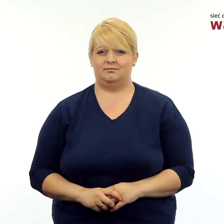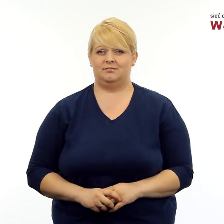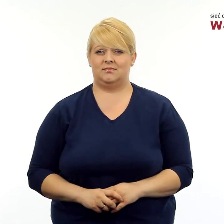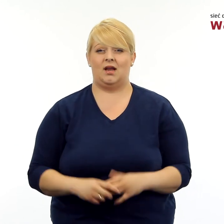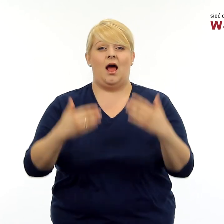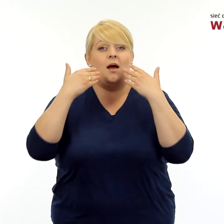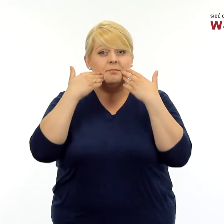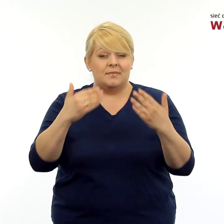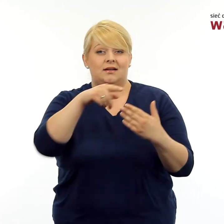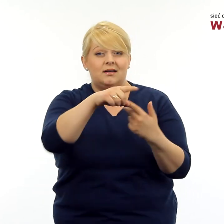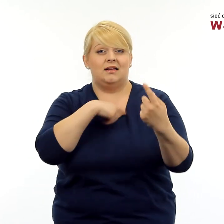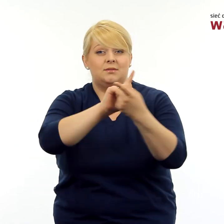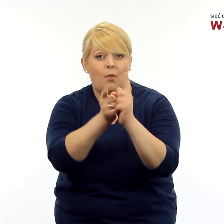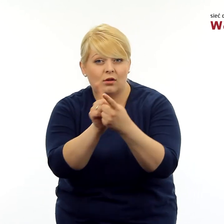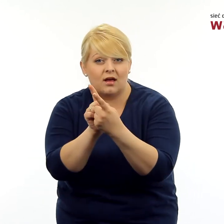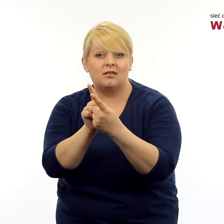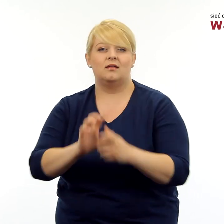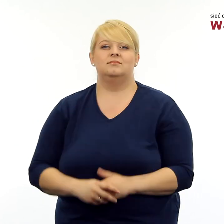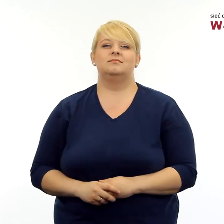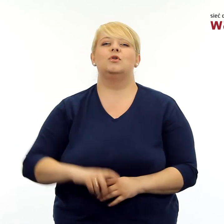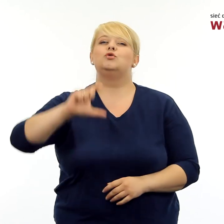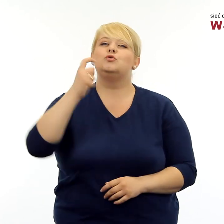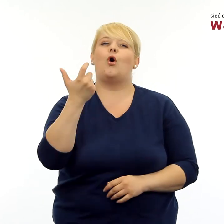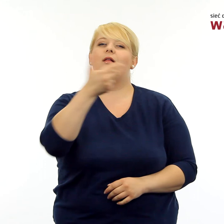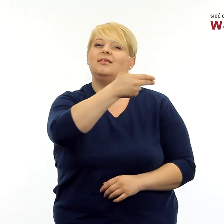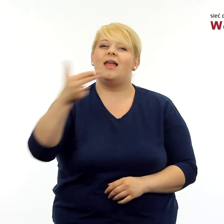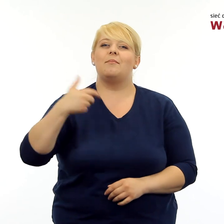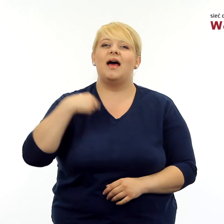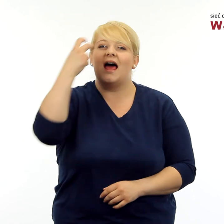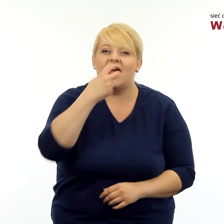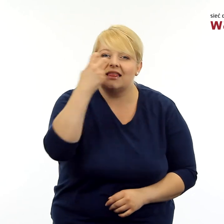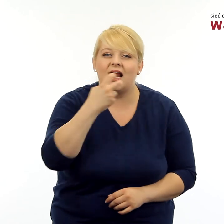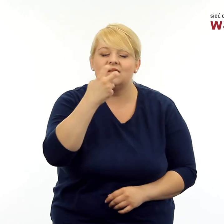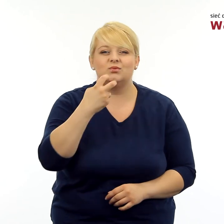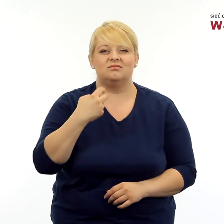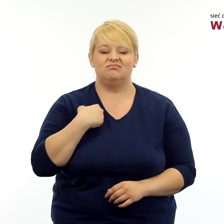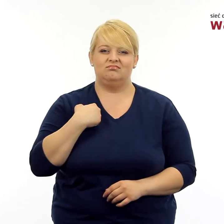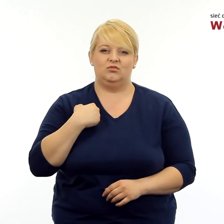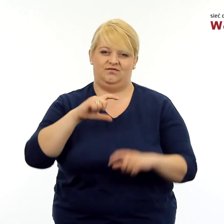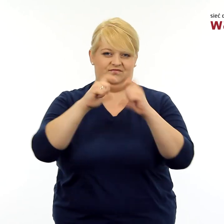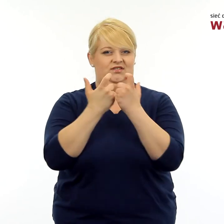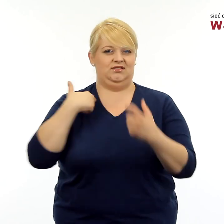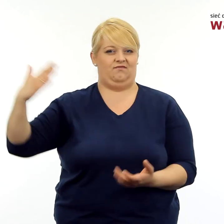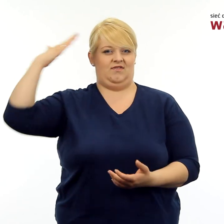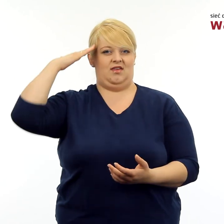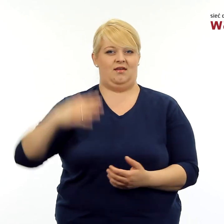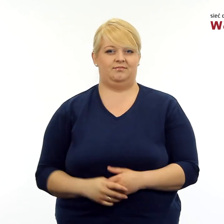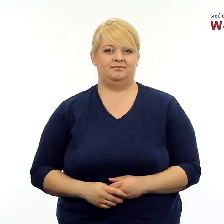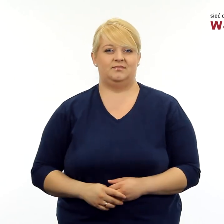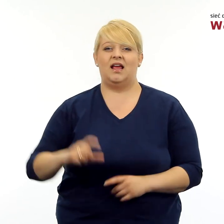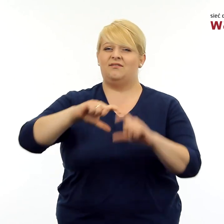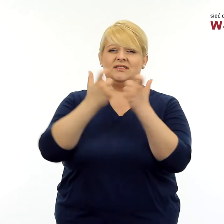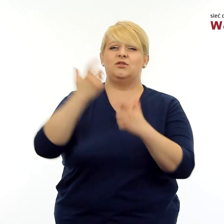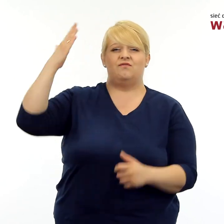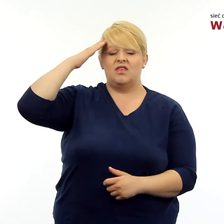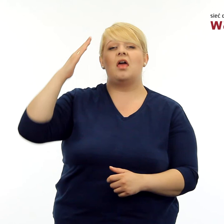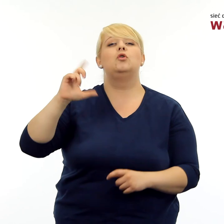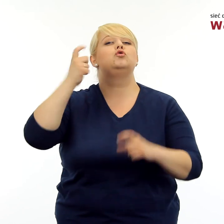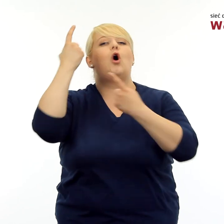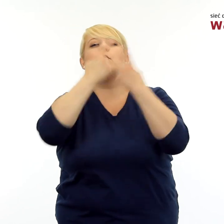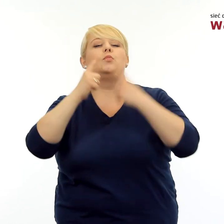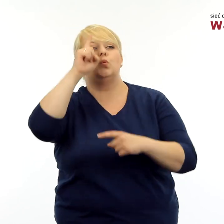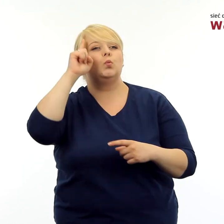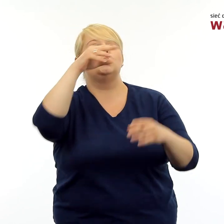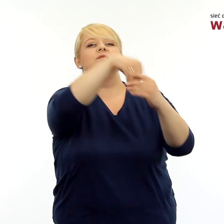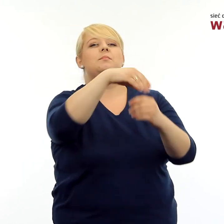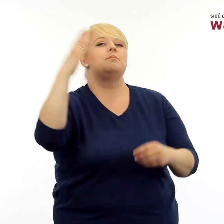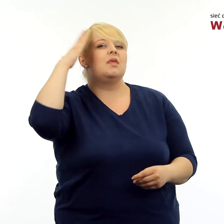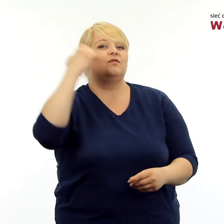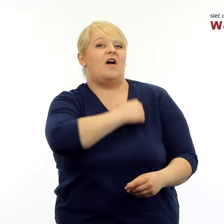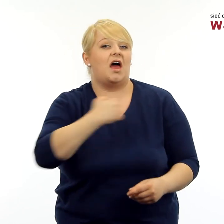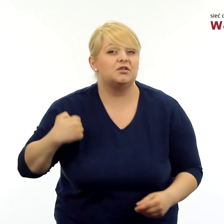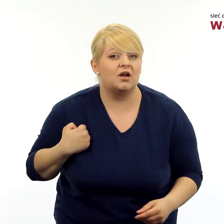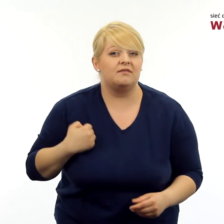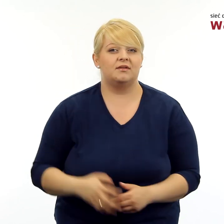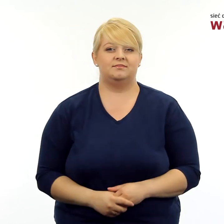Dzięki temu interesujące nas tematy znamy zarówno z perspektywy stolicy,